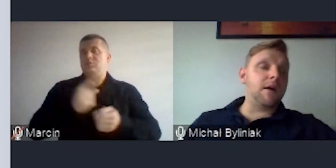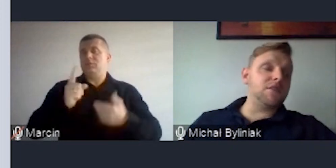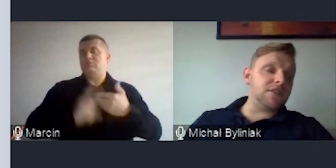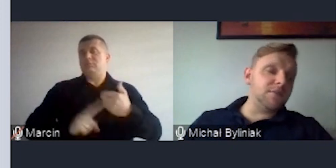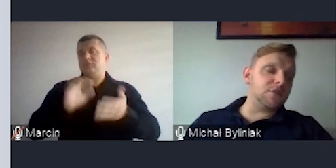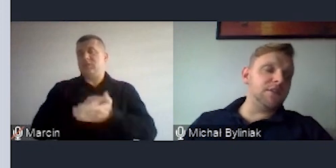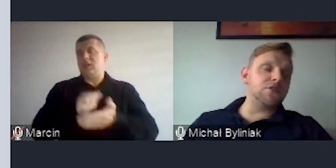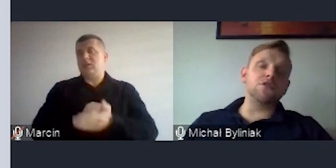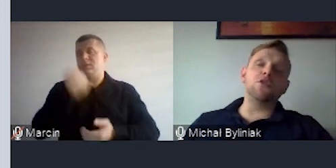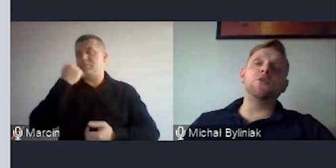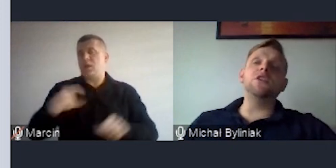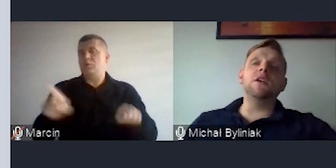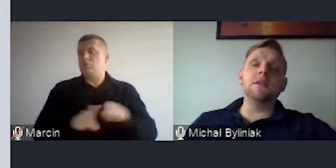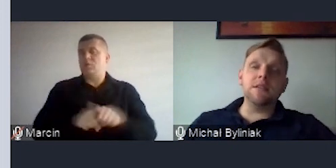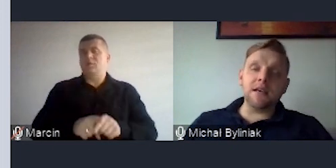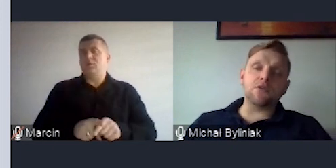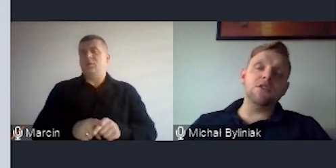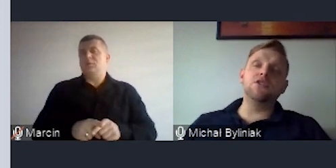Bardzo ważnym jest to, że dopóki nie rozliczycie,